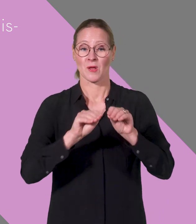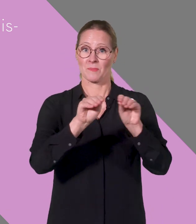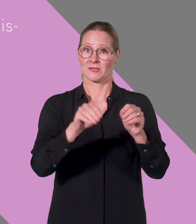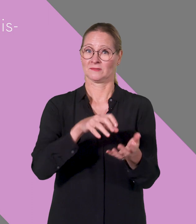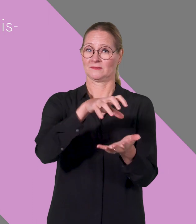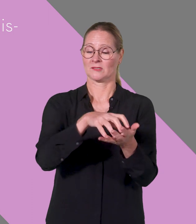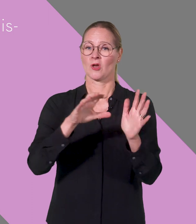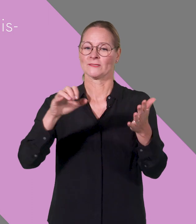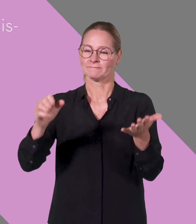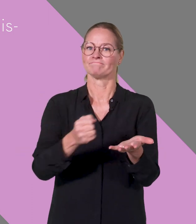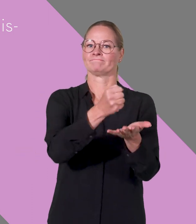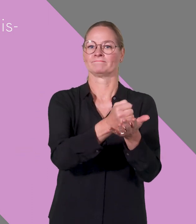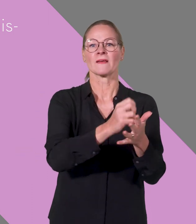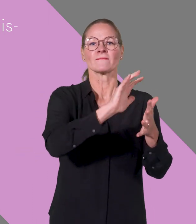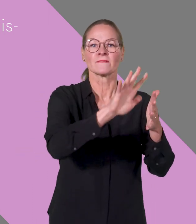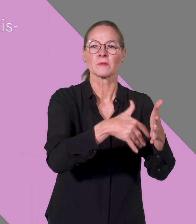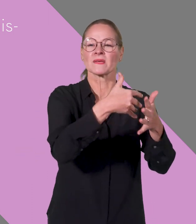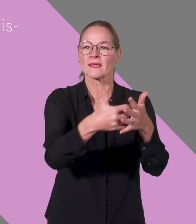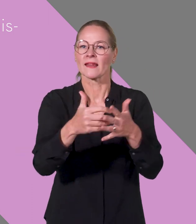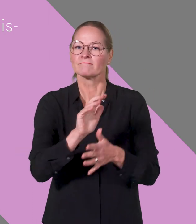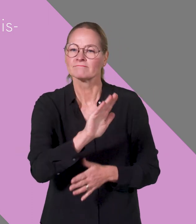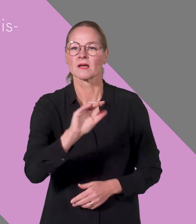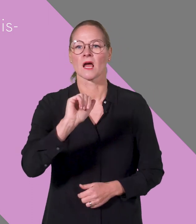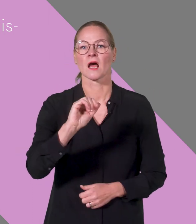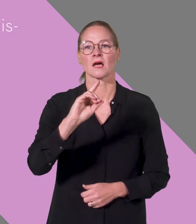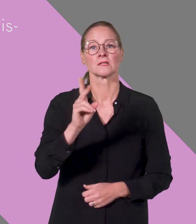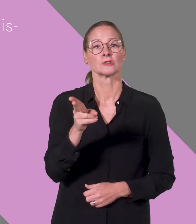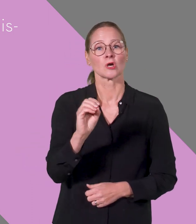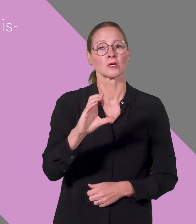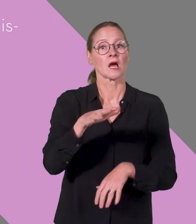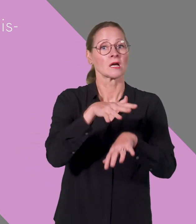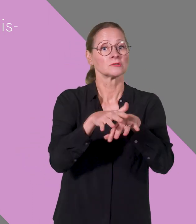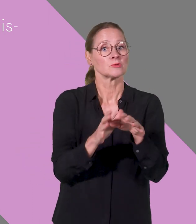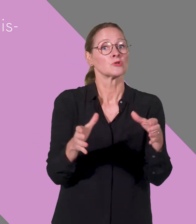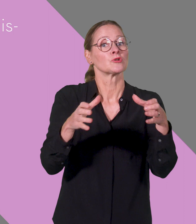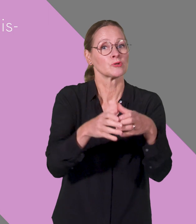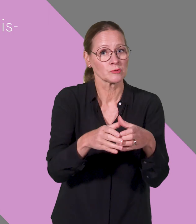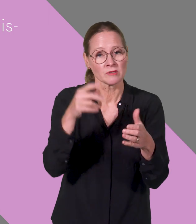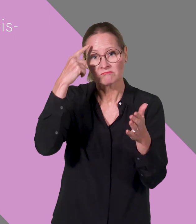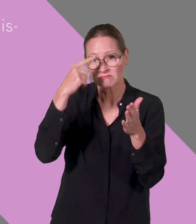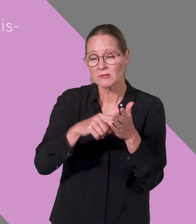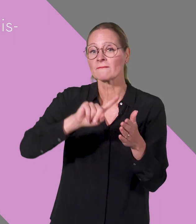Opetushallitus on asettanut viittoma- kielten ad hoc -asiantuntijaryhmän -